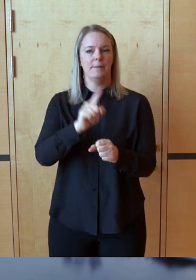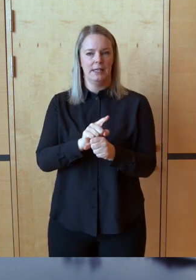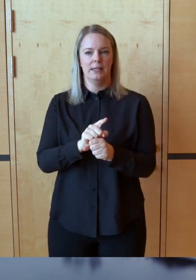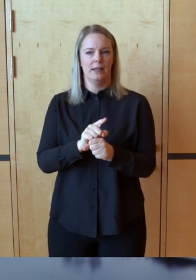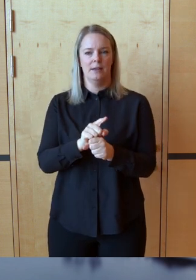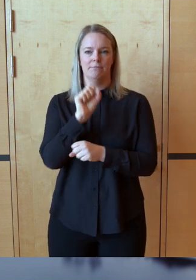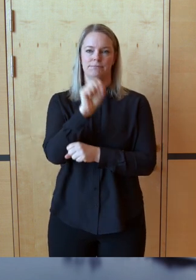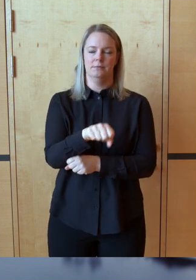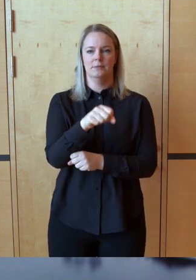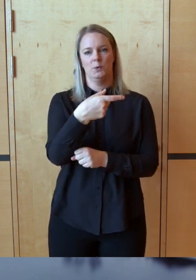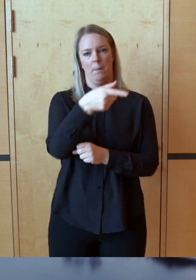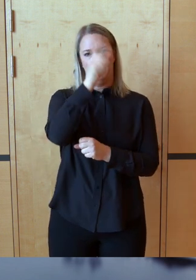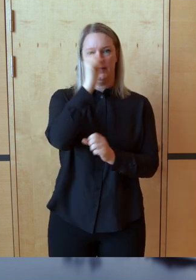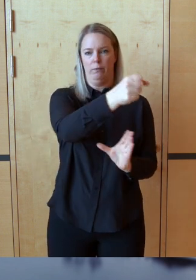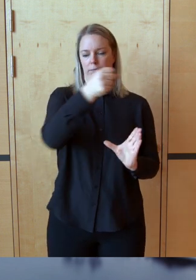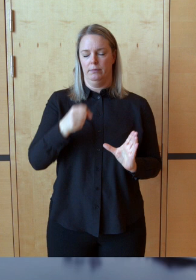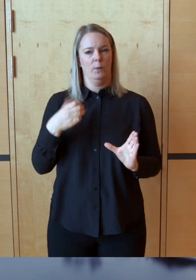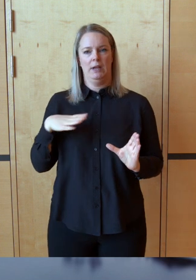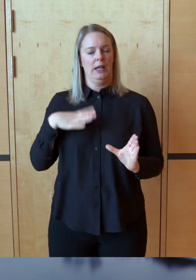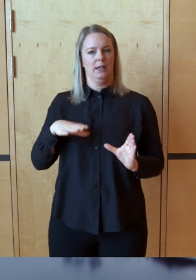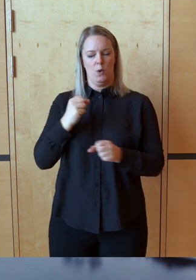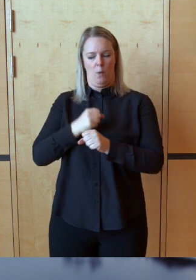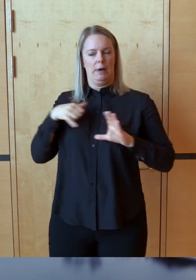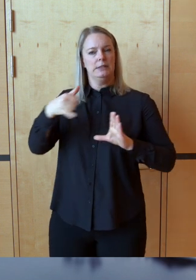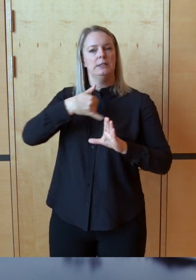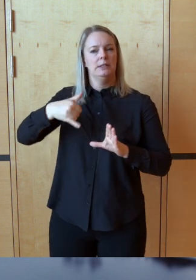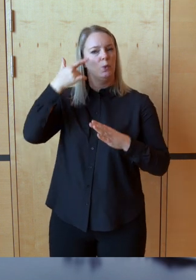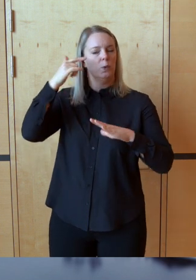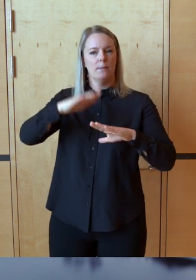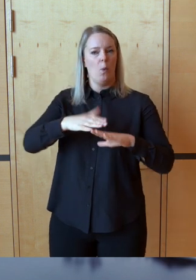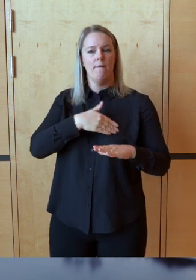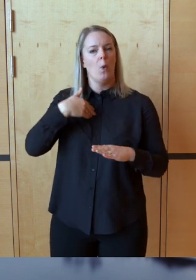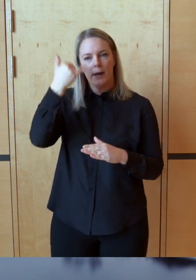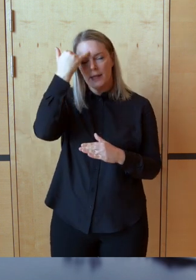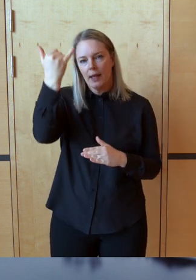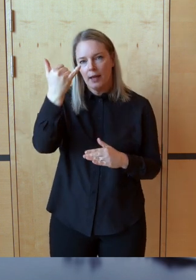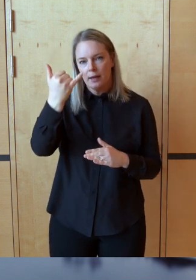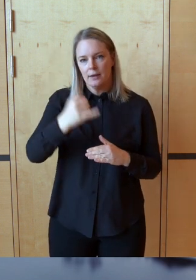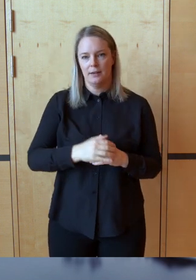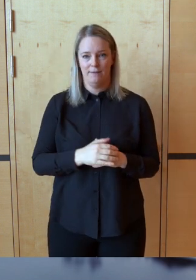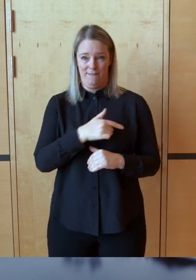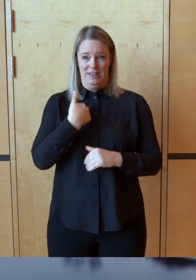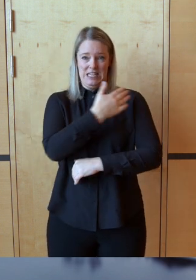Brandmän Som inte tror på den idén Som tjänstemännen har tagit fram